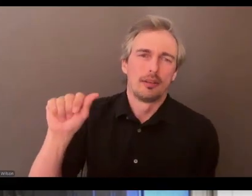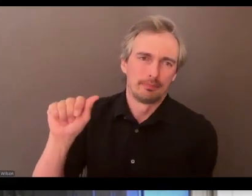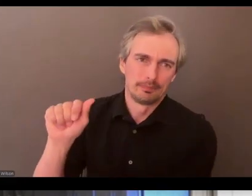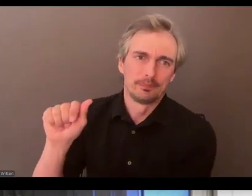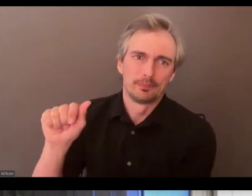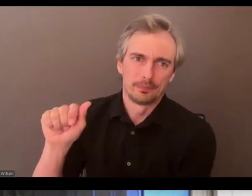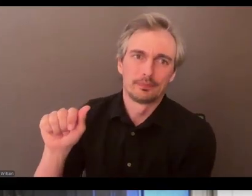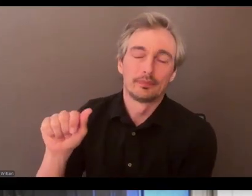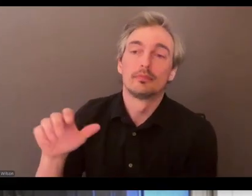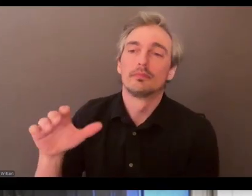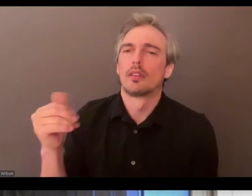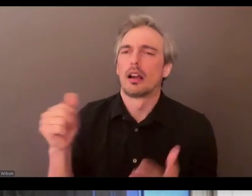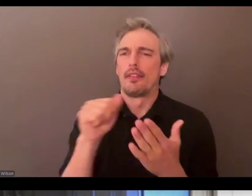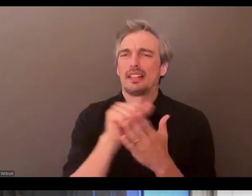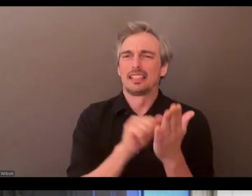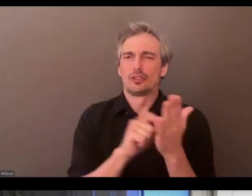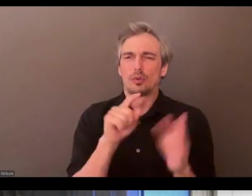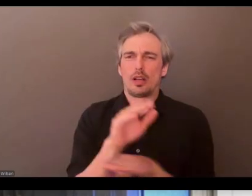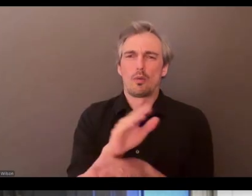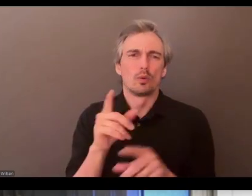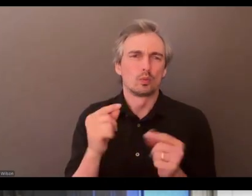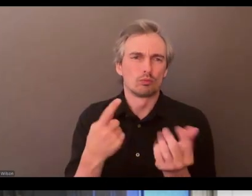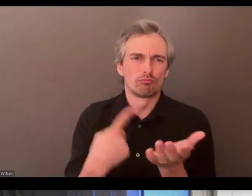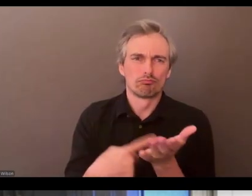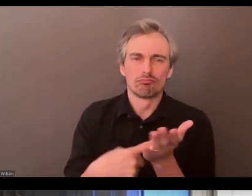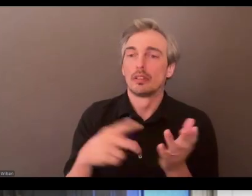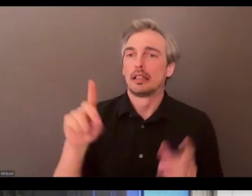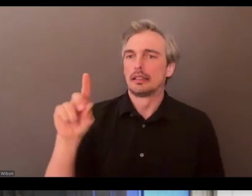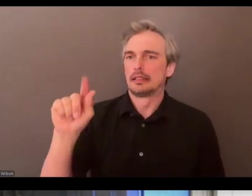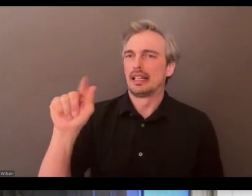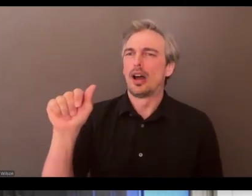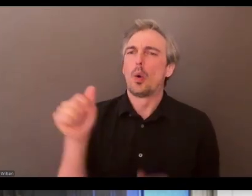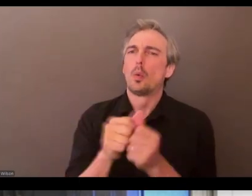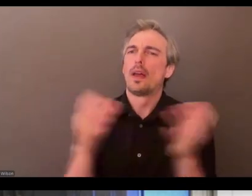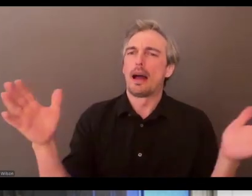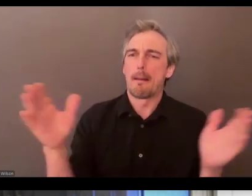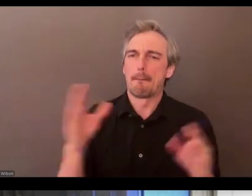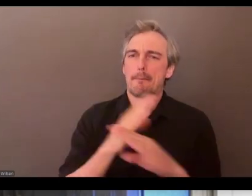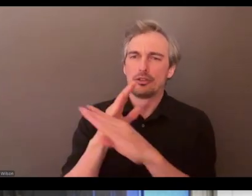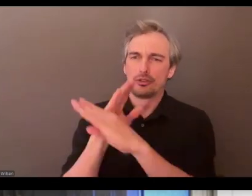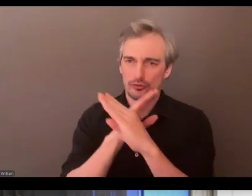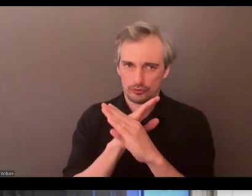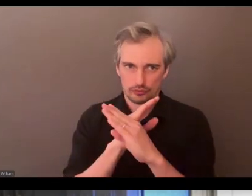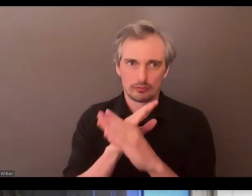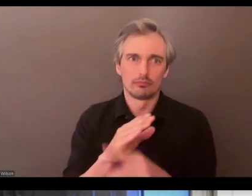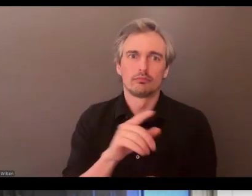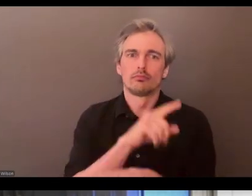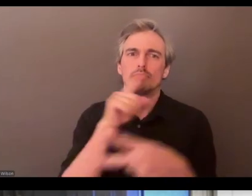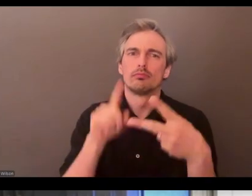それはどういう意味でしょうか？次に、誰を排除してい るのか、そしてそれがなぜ重要なのかを見ていきます。